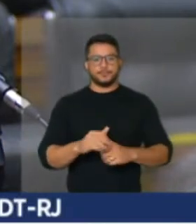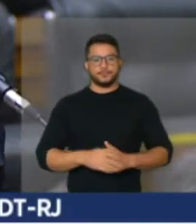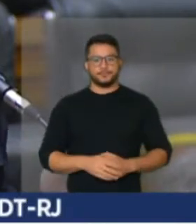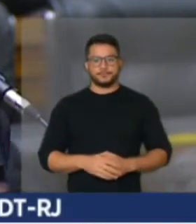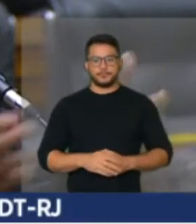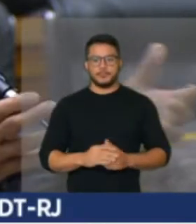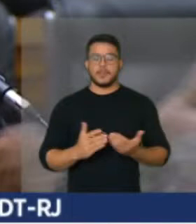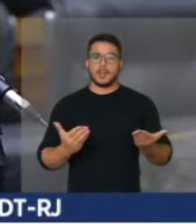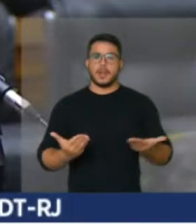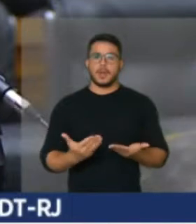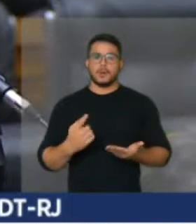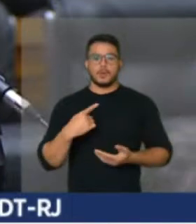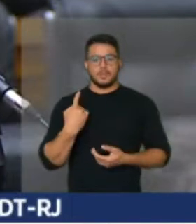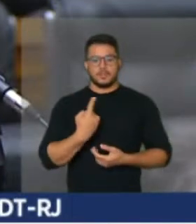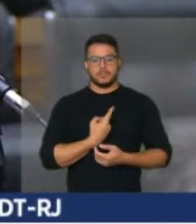TENDO A OPORTUNIDADE DE APOIAR OS MUNICÍPIOS. E TODOS NÓS